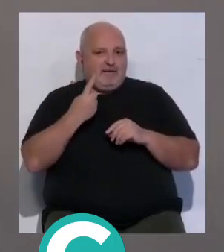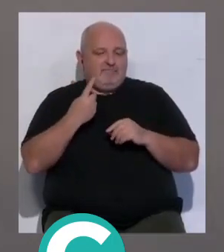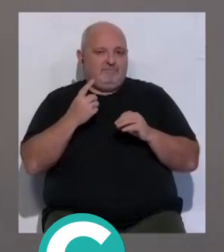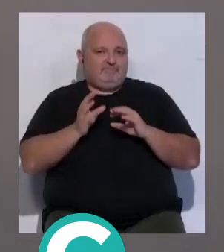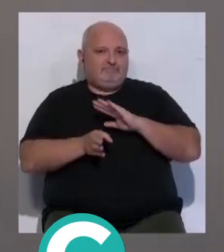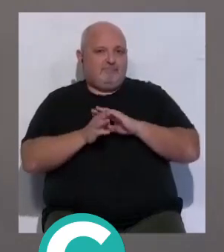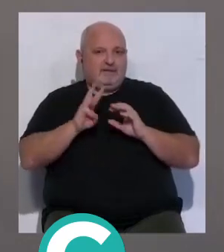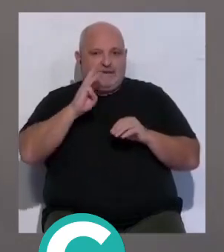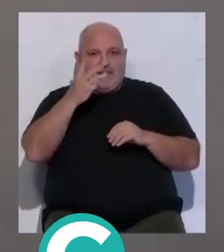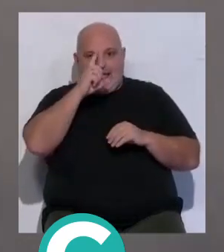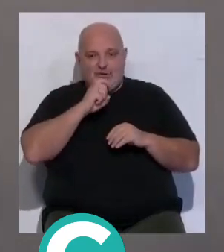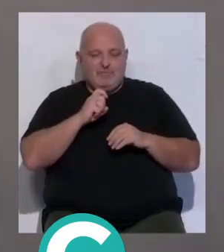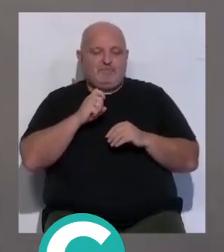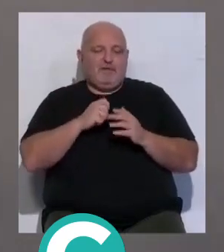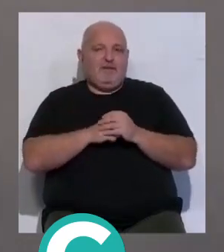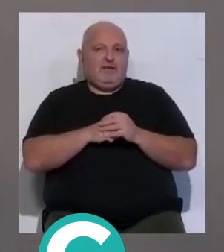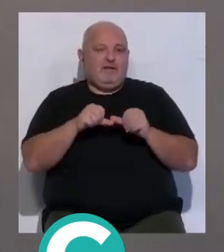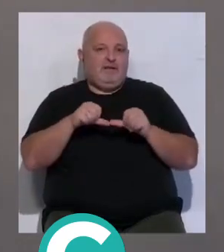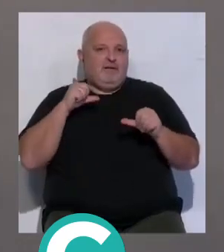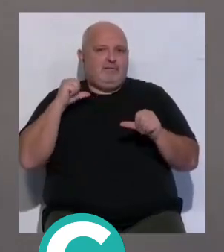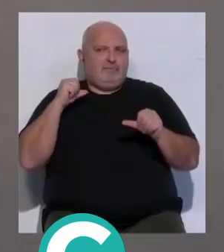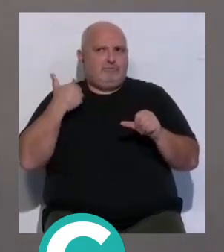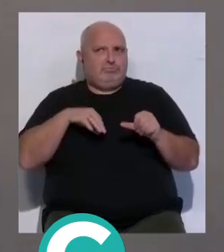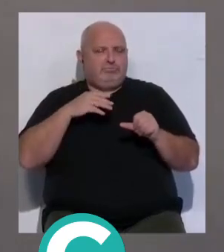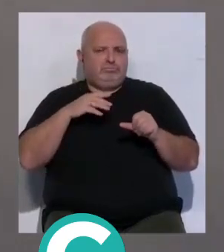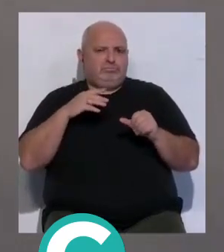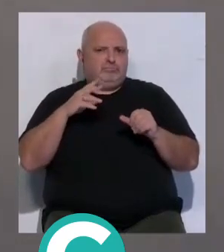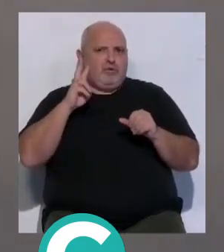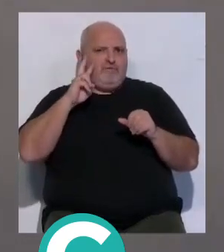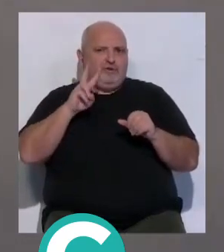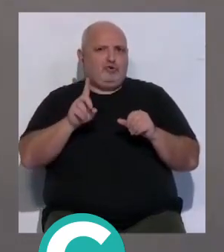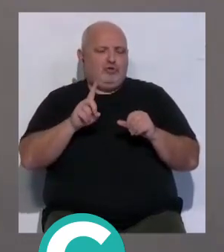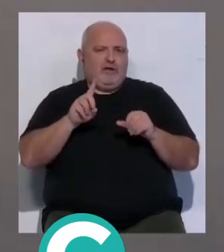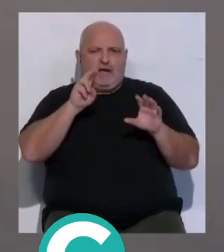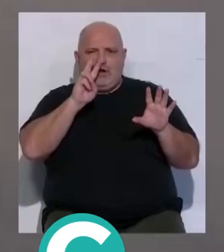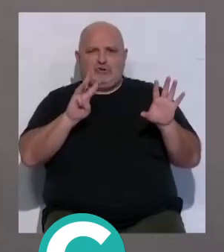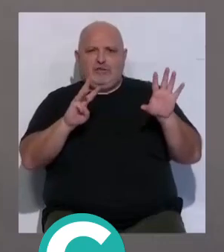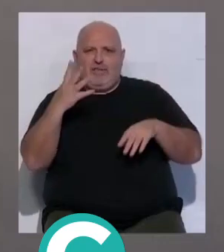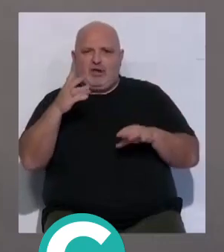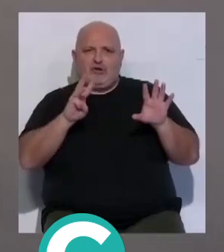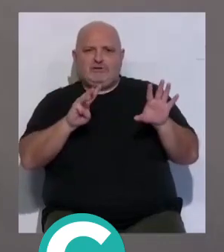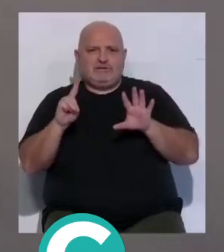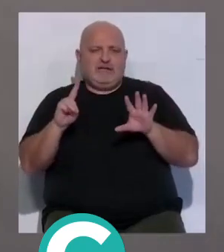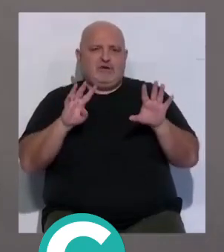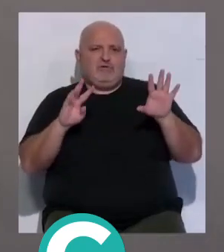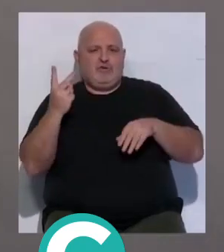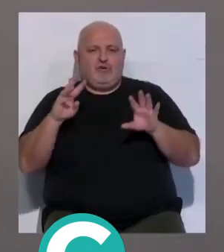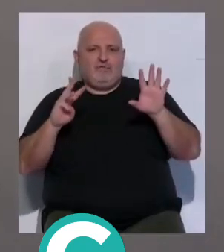consecutiva eso no se había visto desde allá Desde la temporada 85 86 hasta la 92 93 que